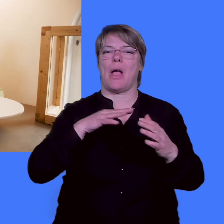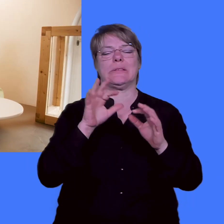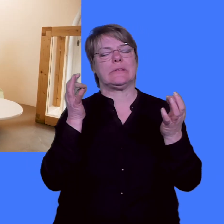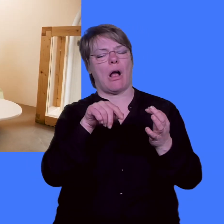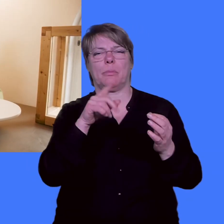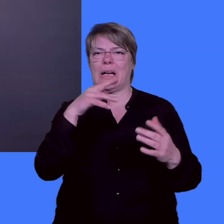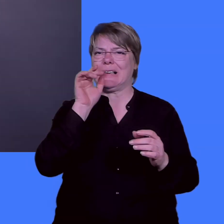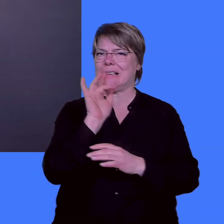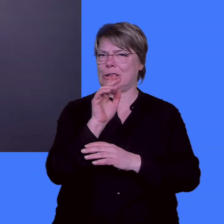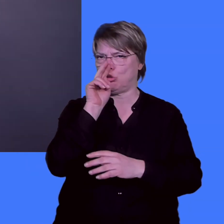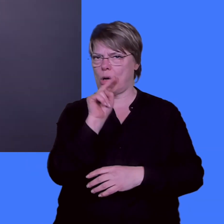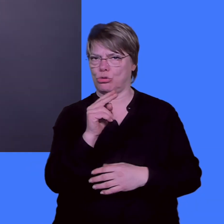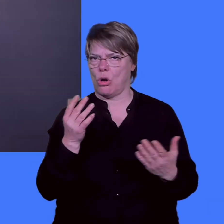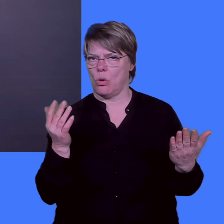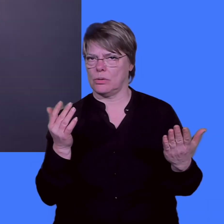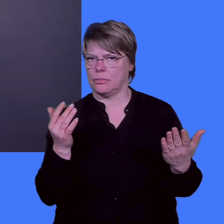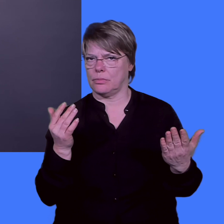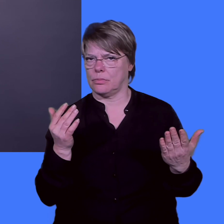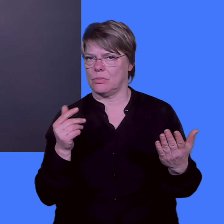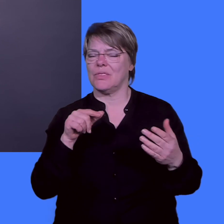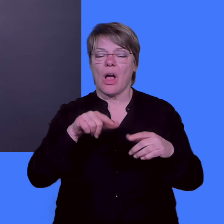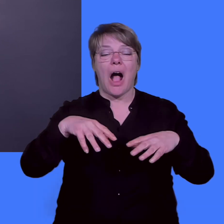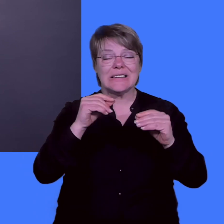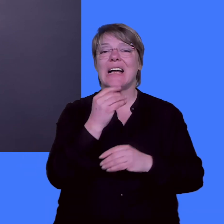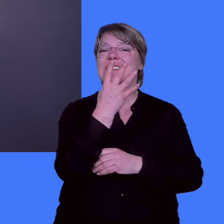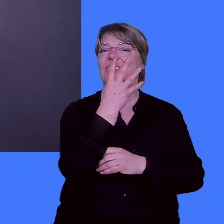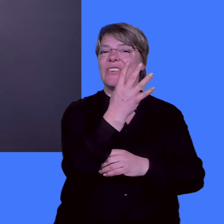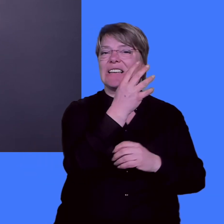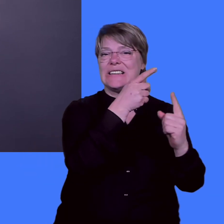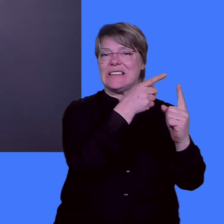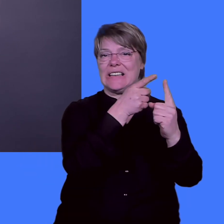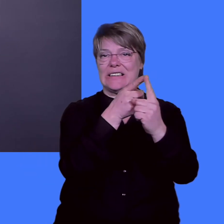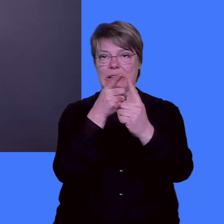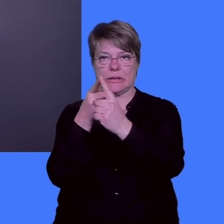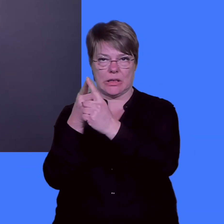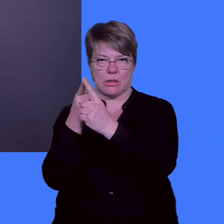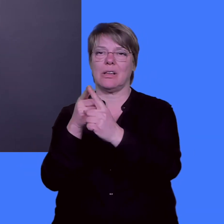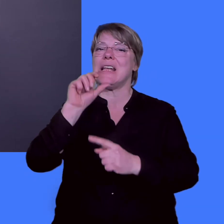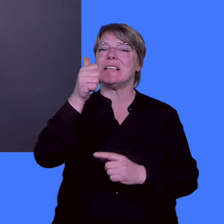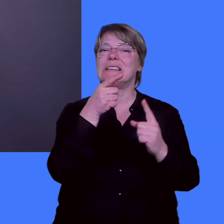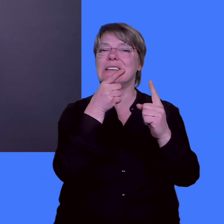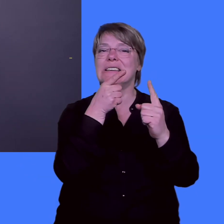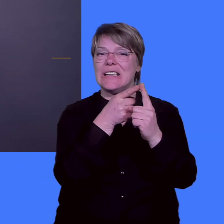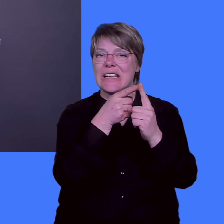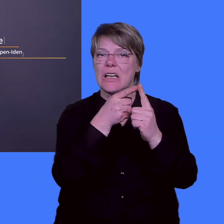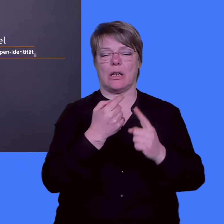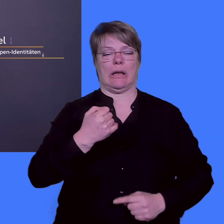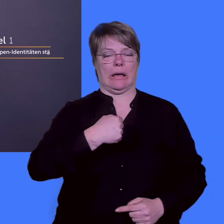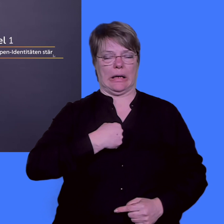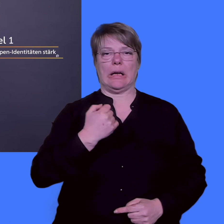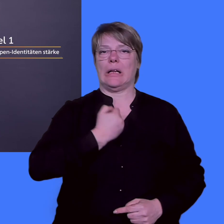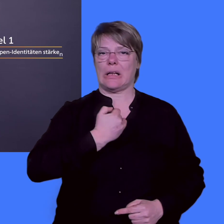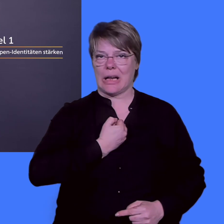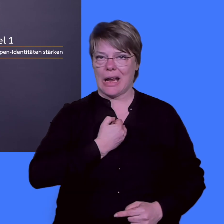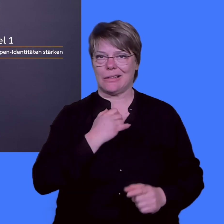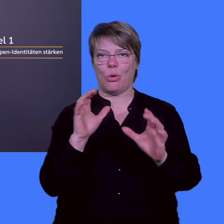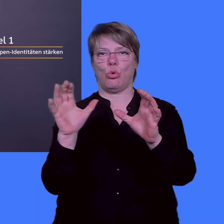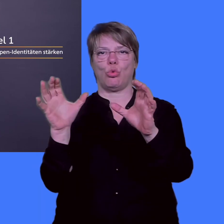Der Ansatz besteht aus 4 Zielen. Das 1. Ziel heißt "Ich-Identität und Bezugsgruppen-Identität stärken".